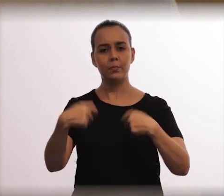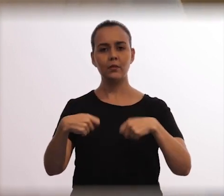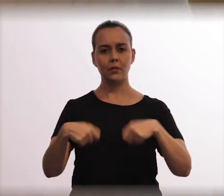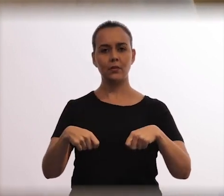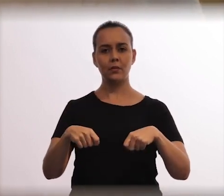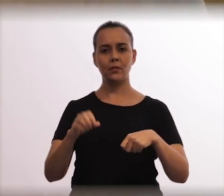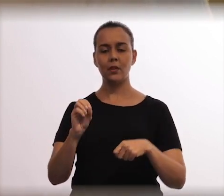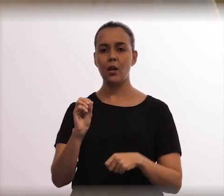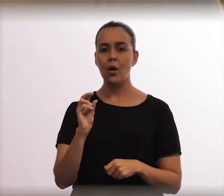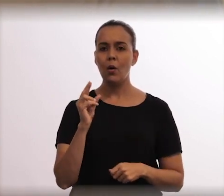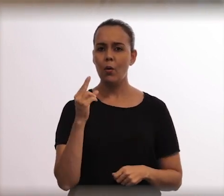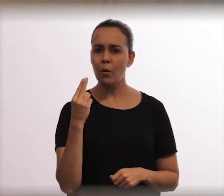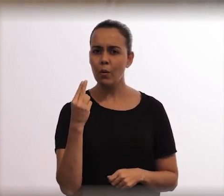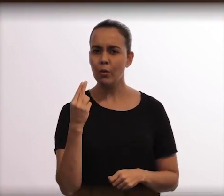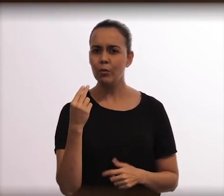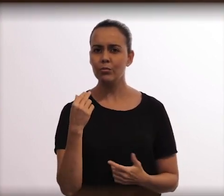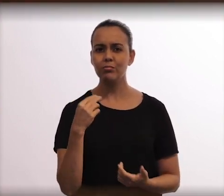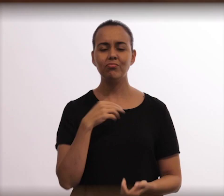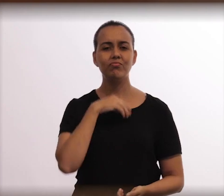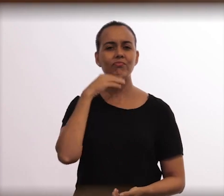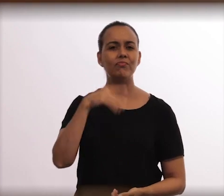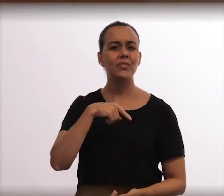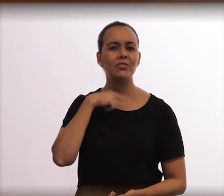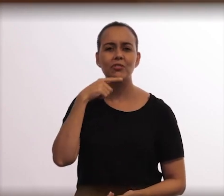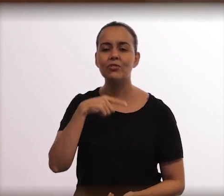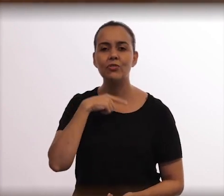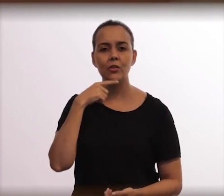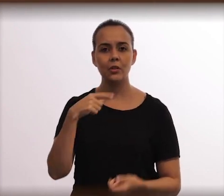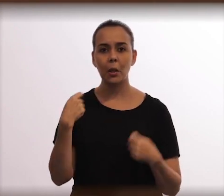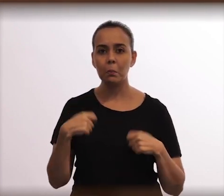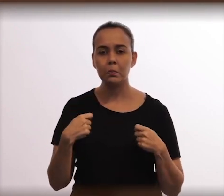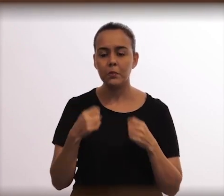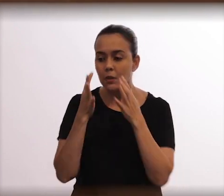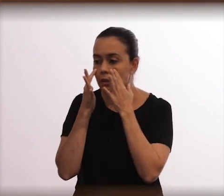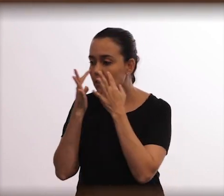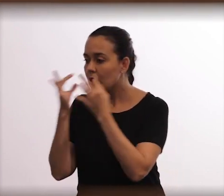É necessário a escuta, a escuta do território, a escuta do que tá acontecendo ali